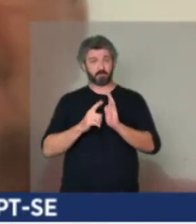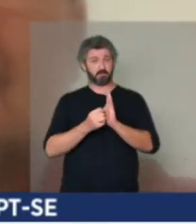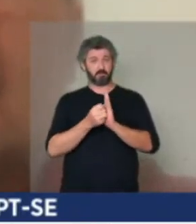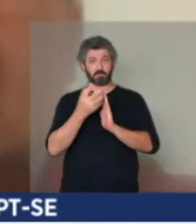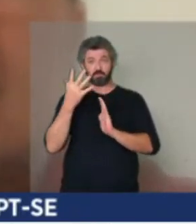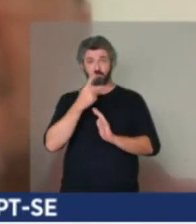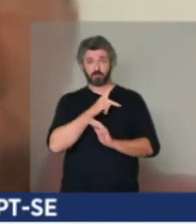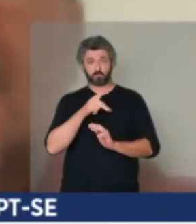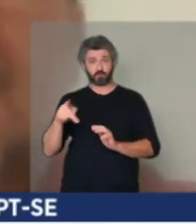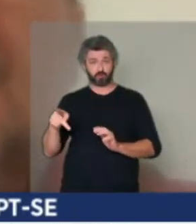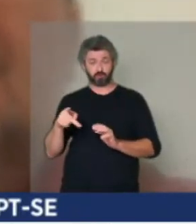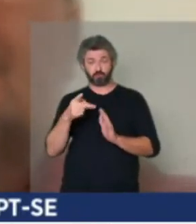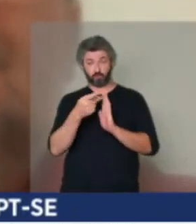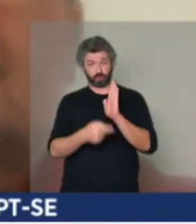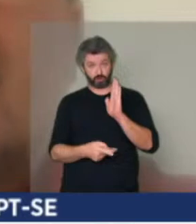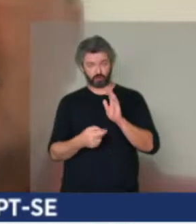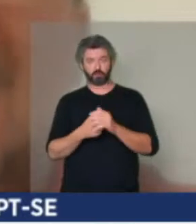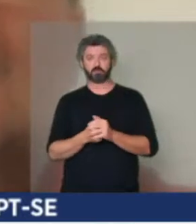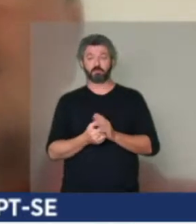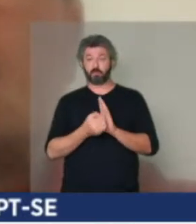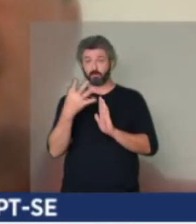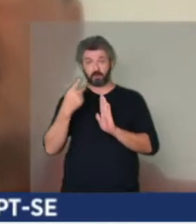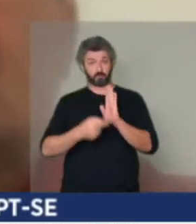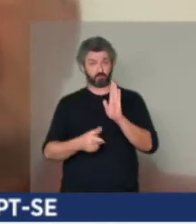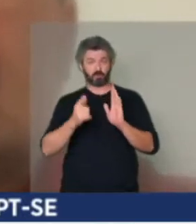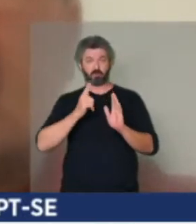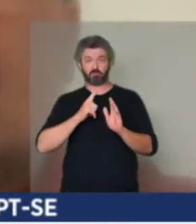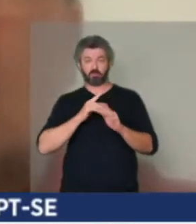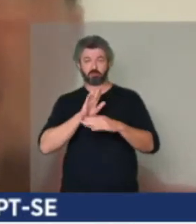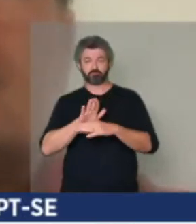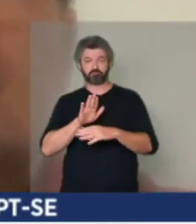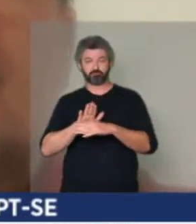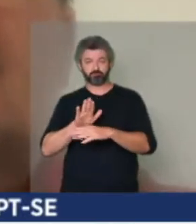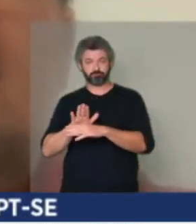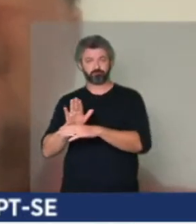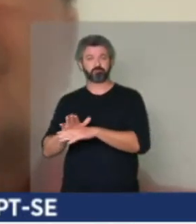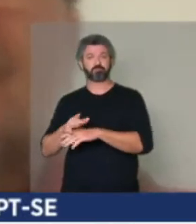PROJETOS AÍ QUE... QUE AJUDAM OS MUNICÍPIOS QUE VEM PASSANDO POR UMA GRANDE DIFICULDADE. E É NESSE